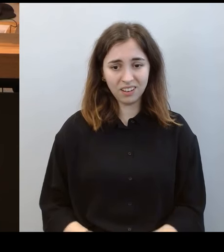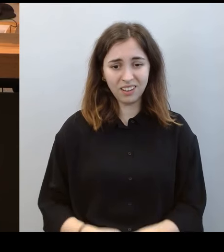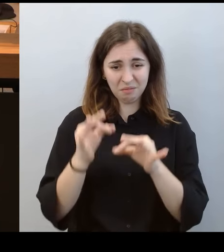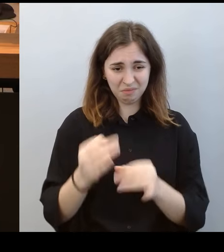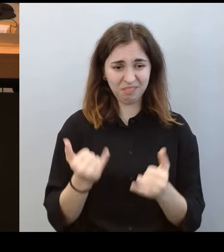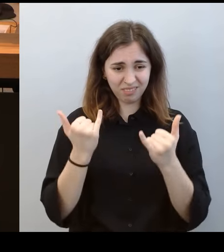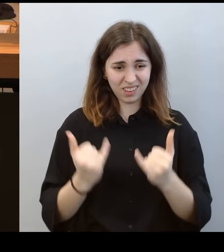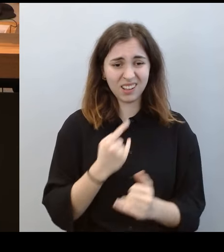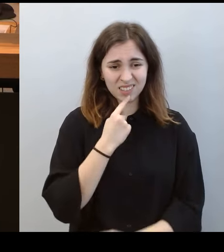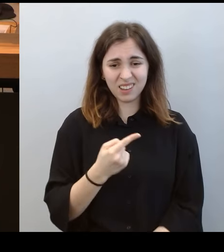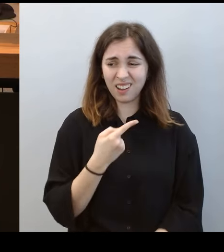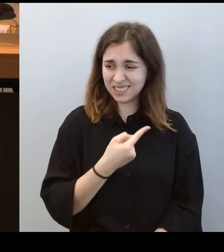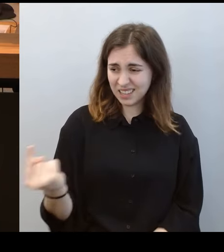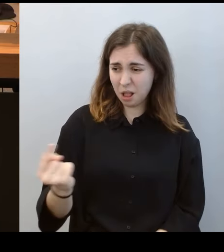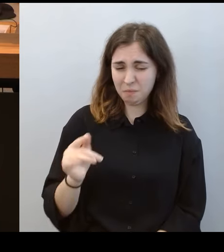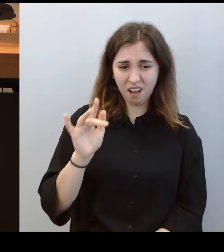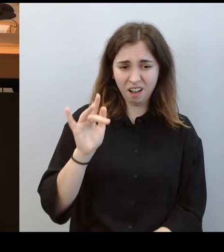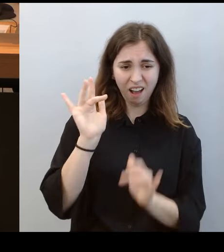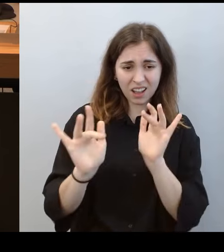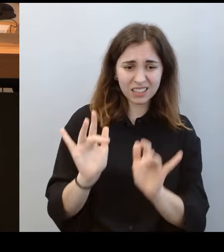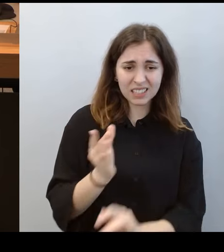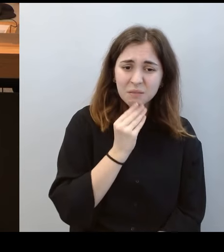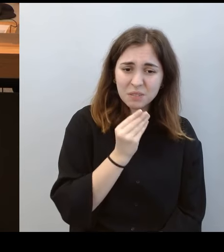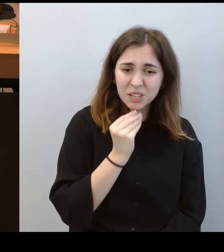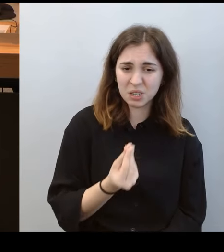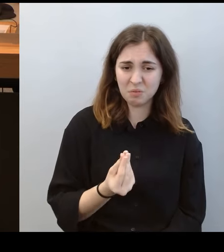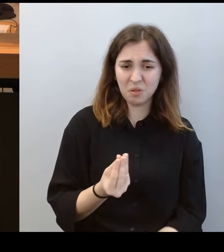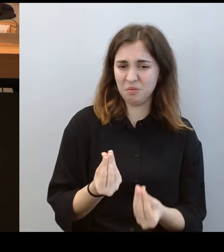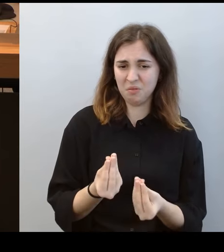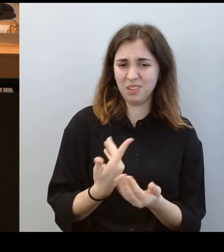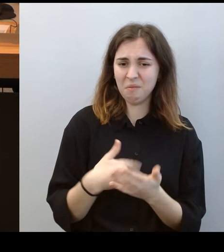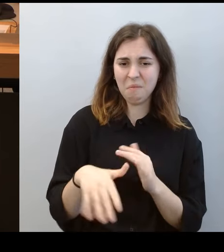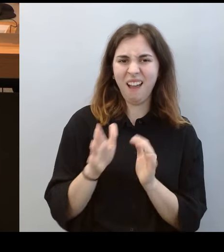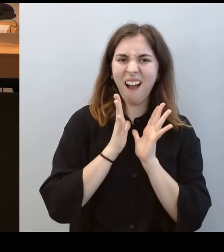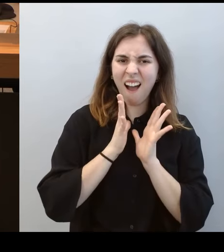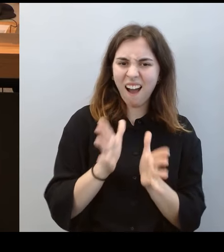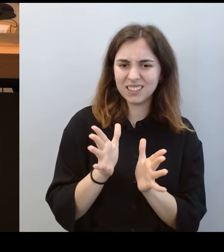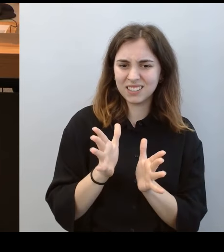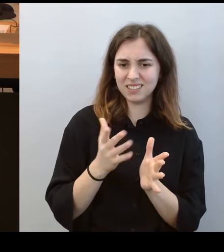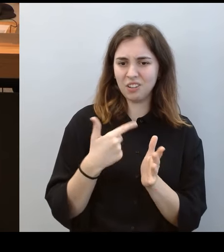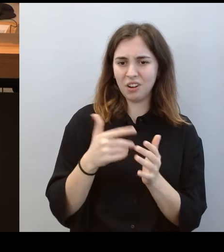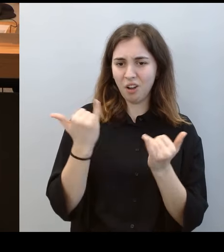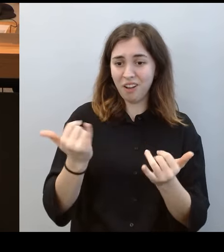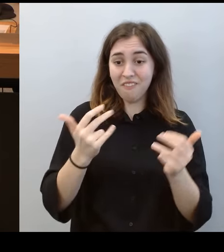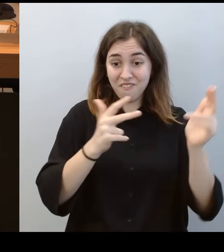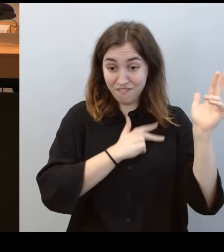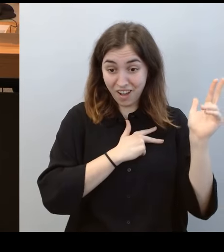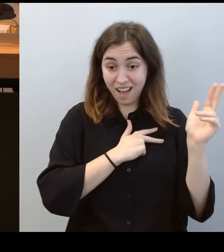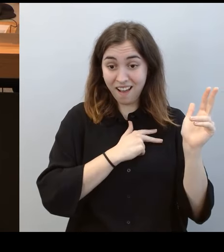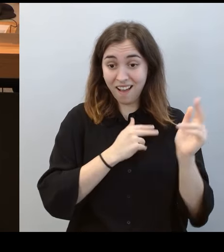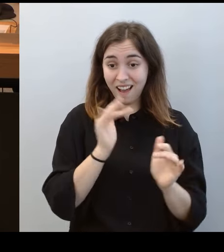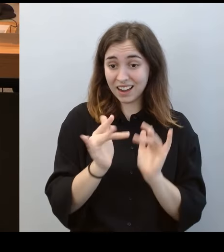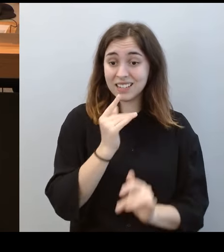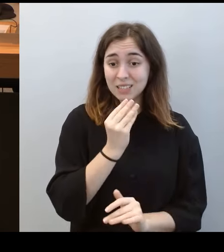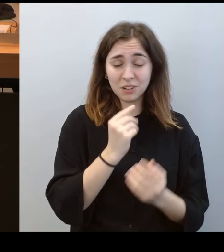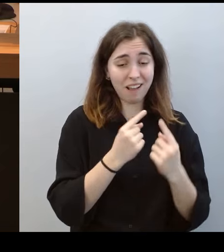das spaltet, das sät Hass und verstellt den Blick auf den tatsächlichen Antisemitismus. Ob der jetzt von der Hamas kommt oder sonst woher, den